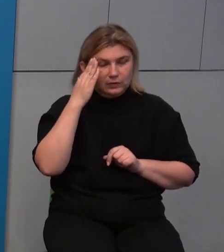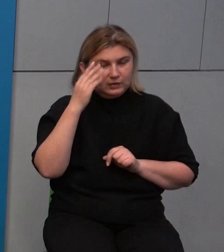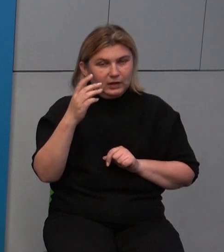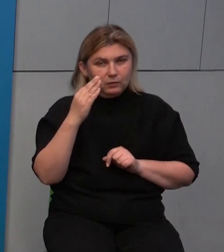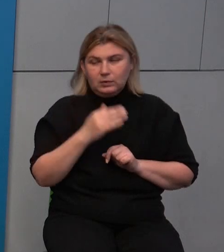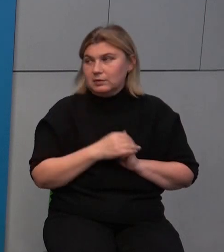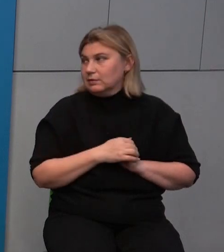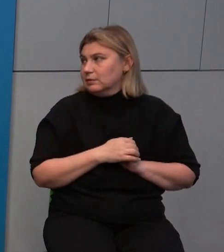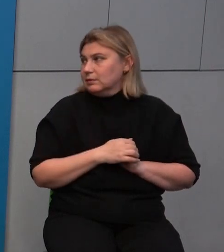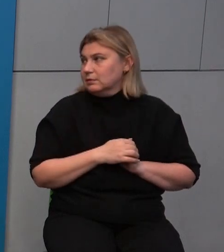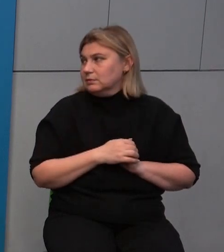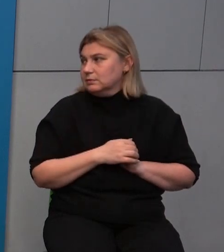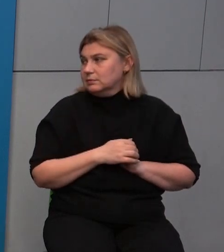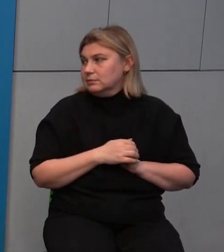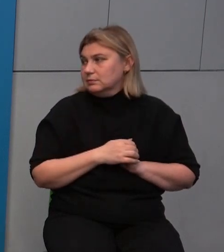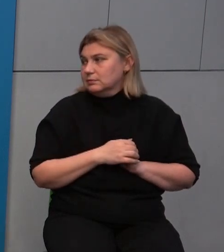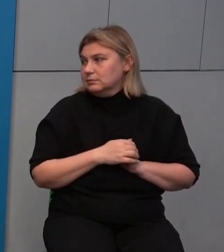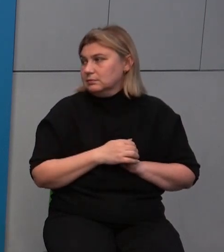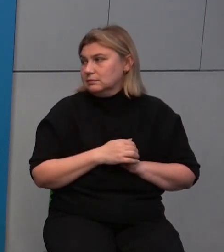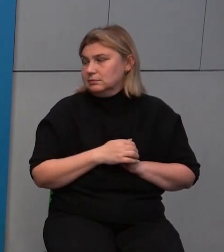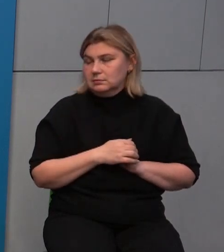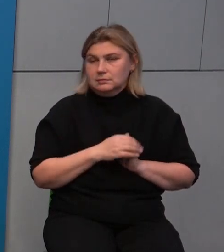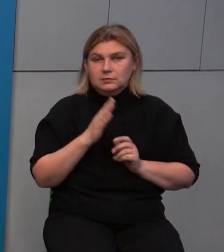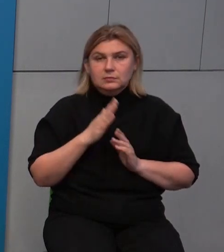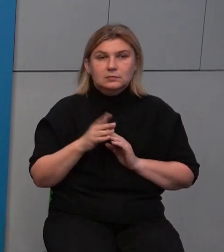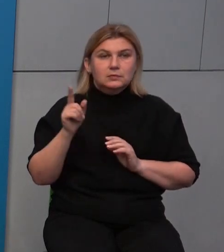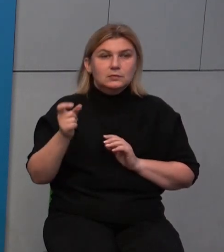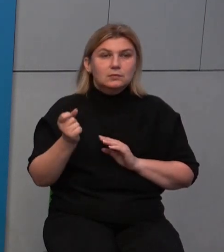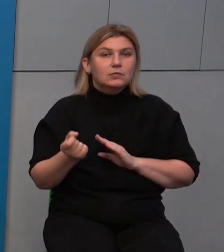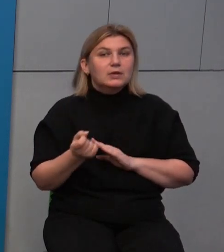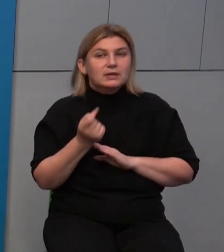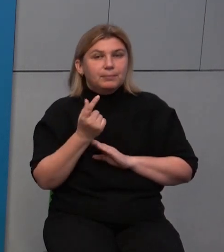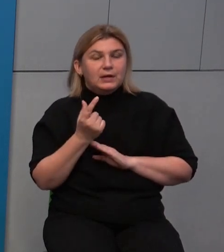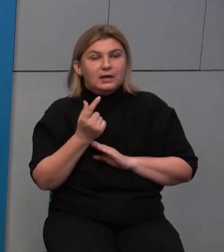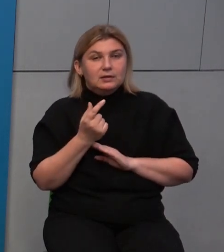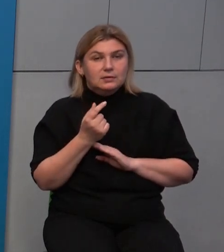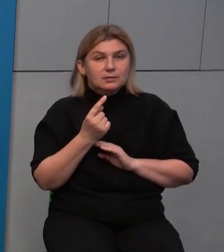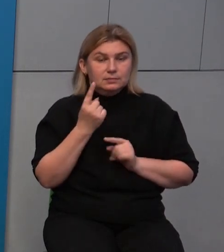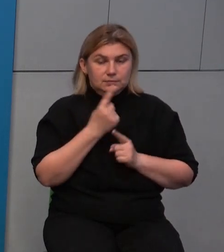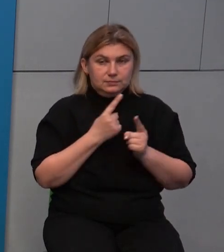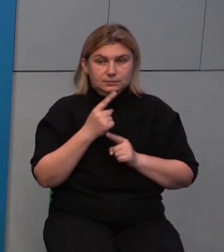i po prostu to było taką inspiracją według mnie do tego, jak to ma być